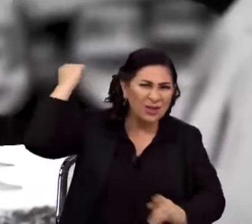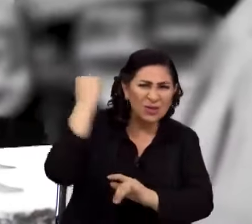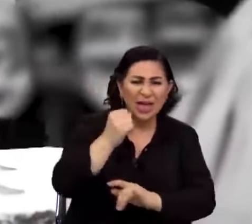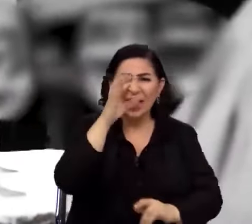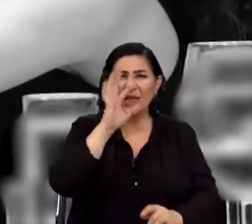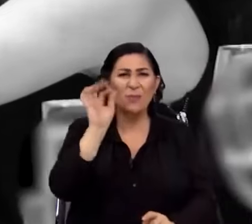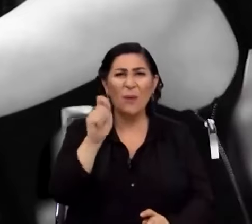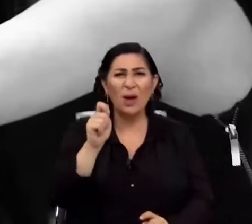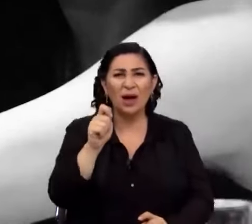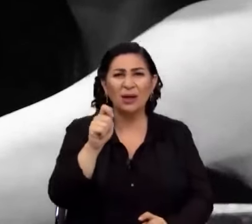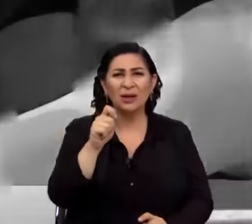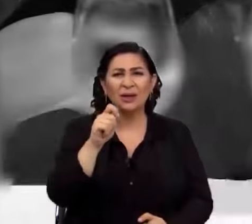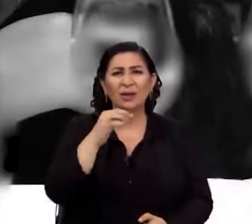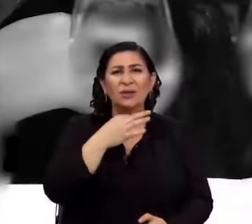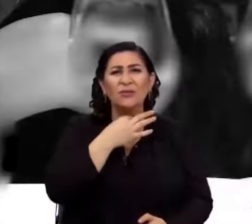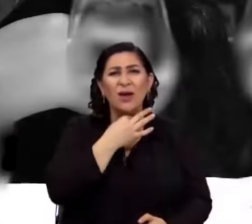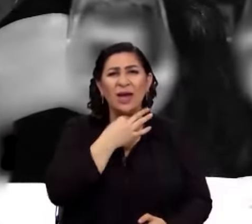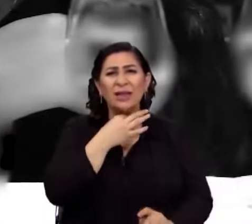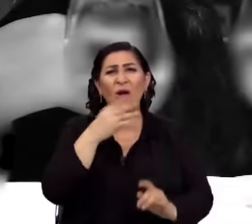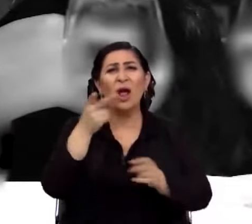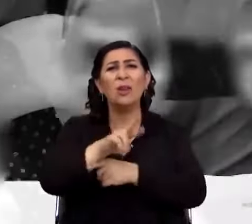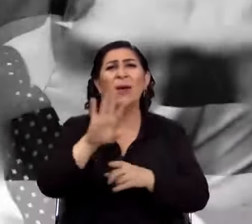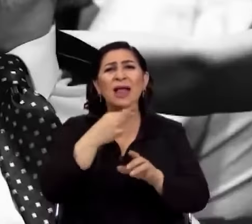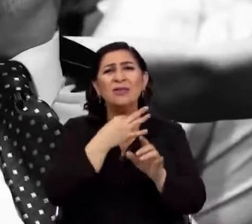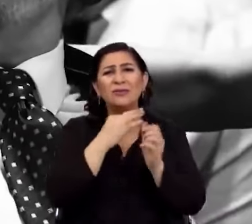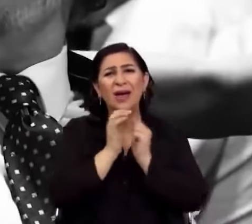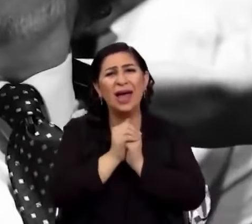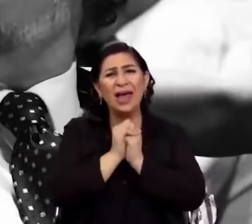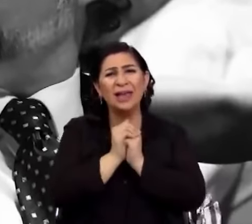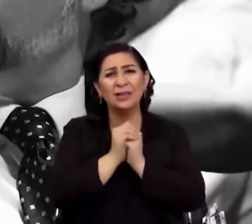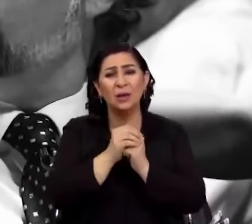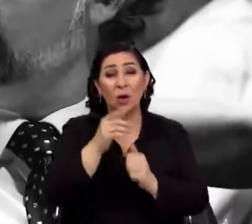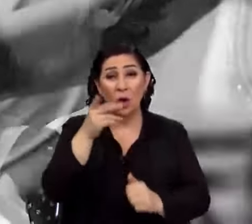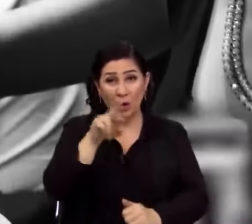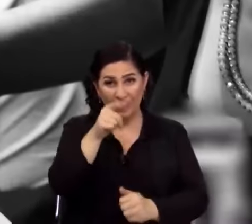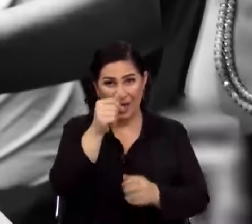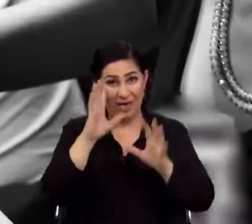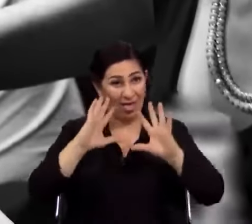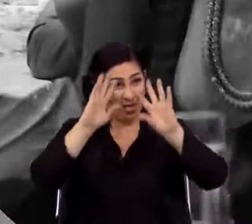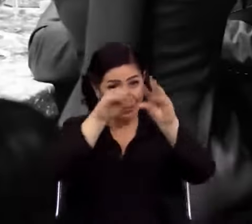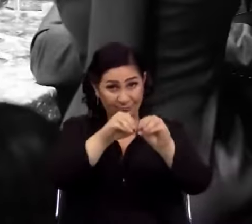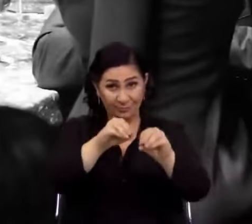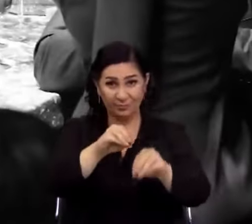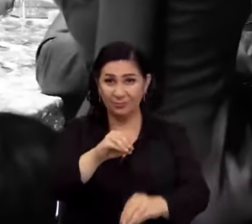ayanyan bebişim sakın öme Ayan öleyim de tüm paralar sana kalsın değil miy Hepsi